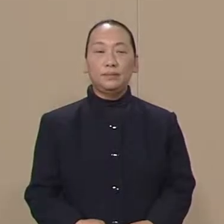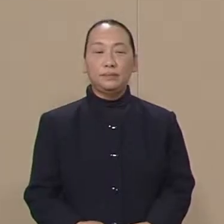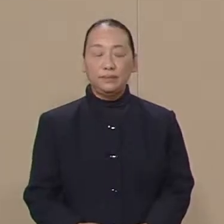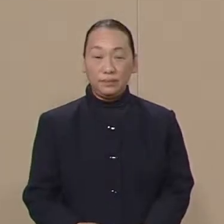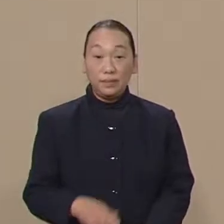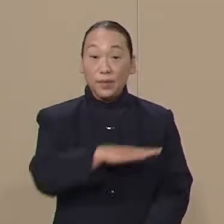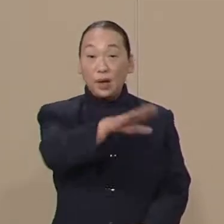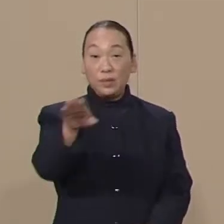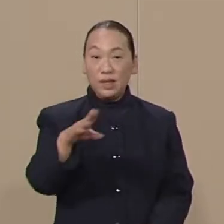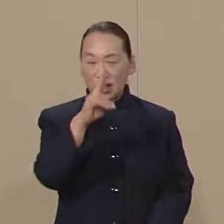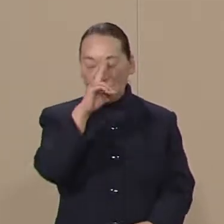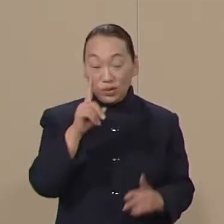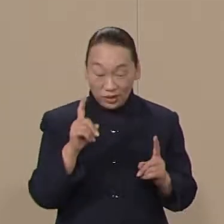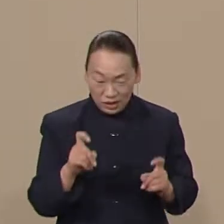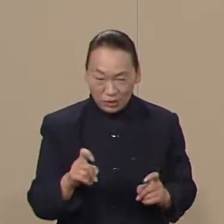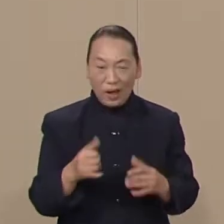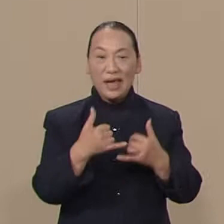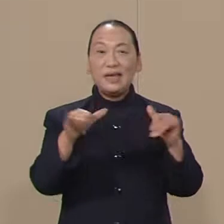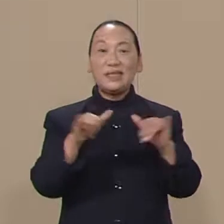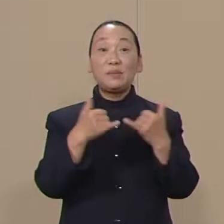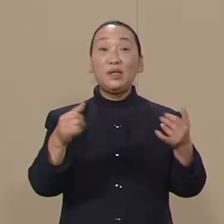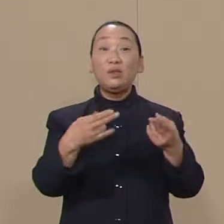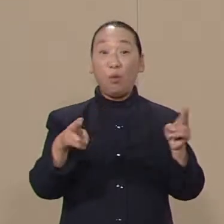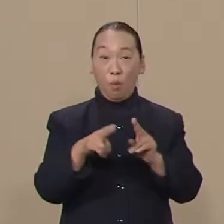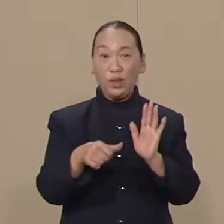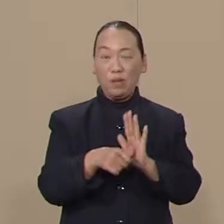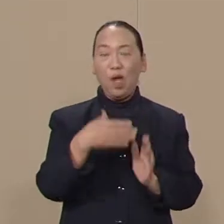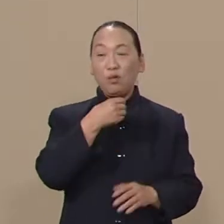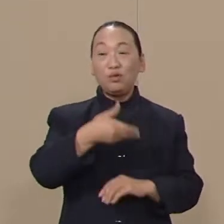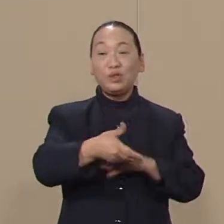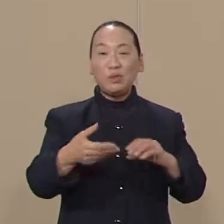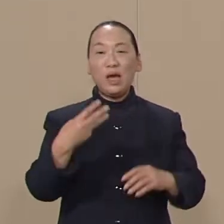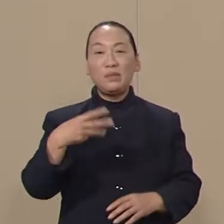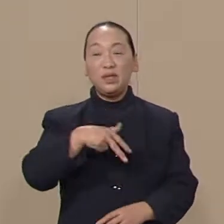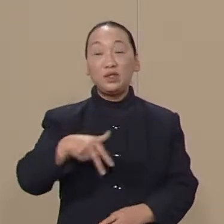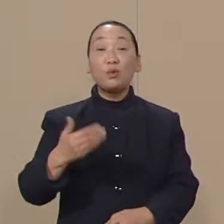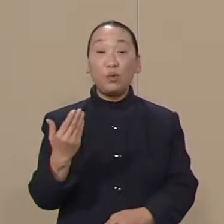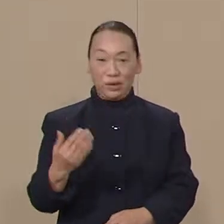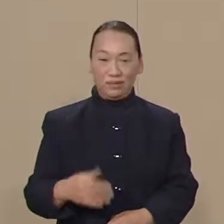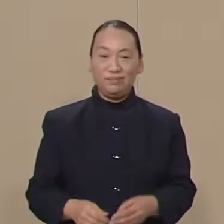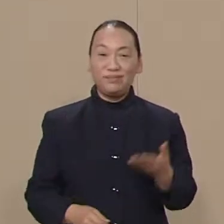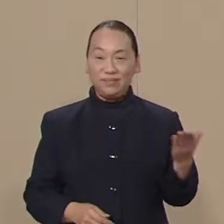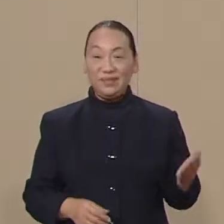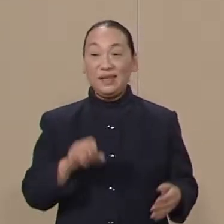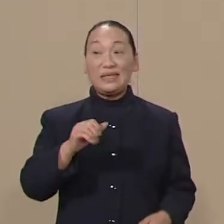福島みずほ：皆さんこんにちは 社民党の福島みずほです 佐高信：佐高信です